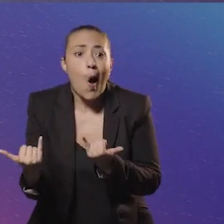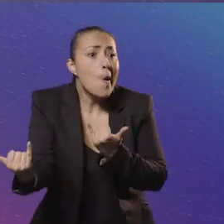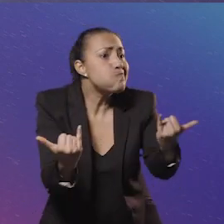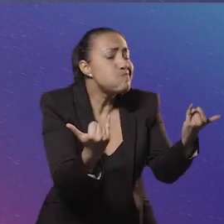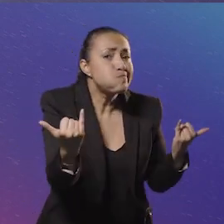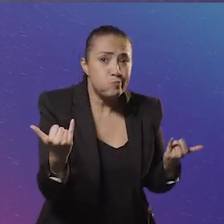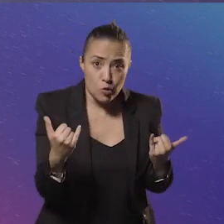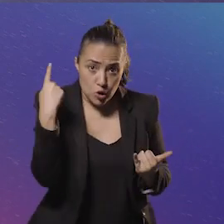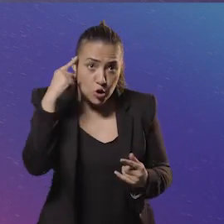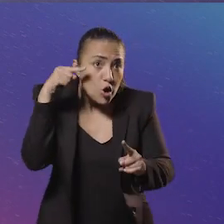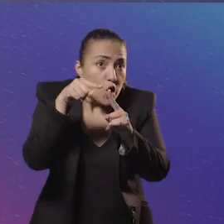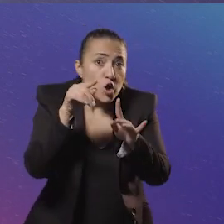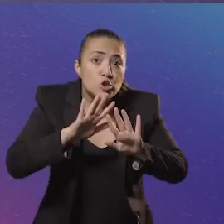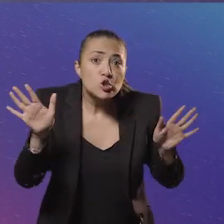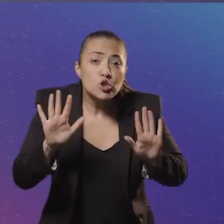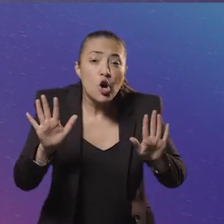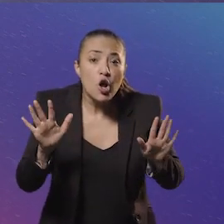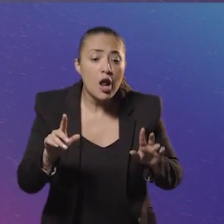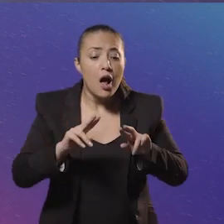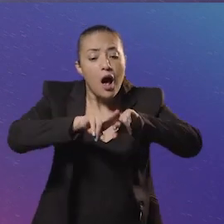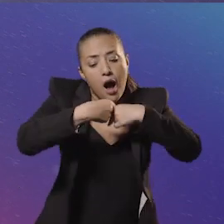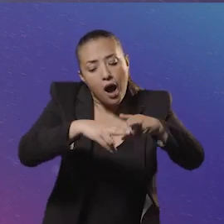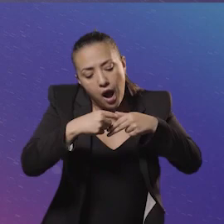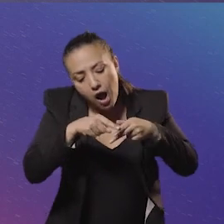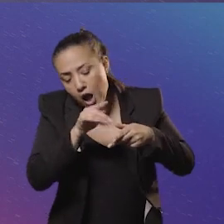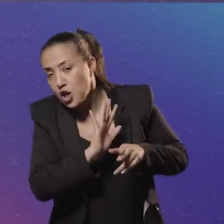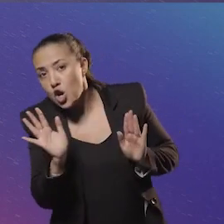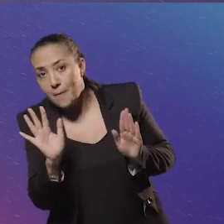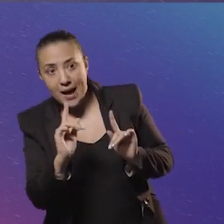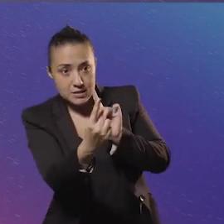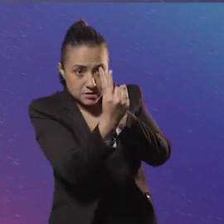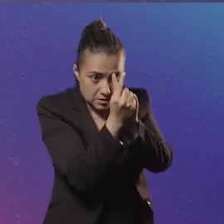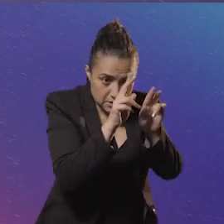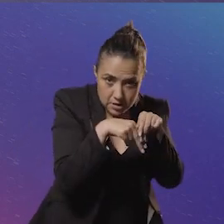la sexualidad no es solamente o no es tener relaciones sexuales con otra persona.